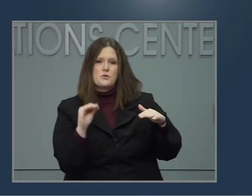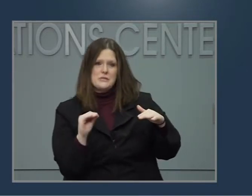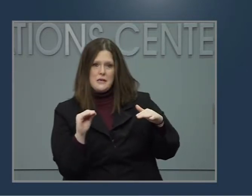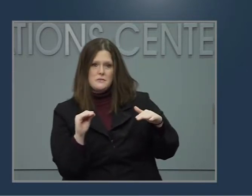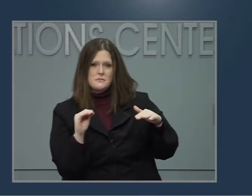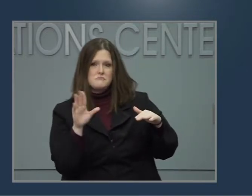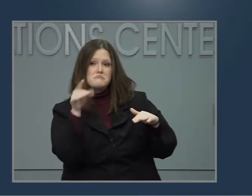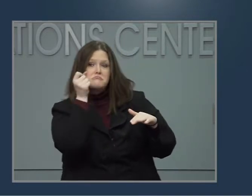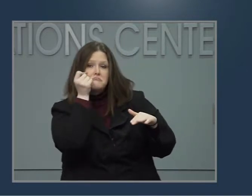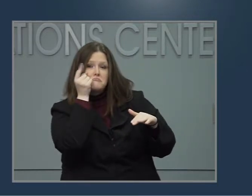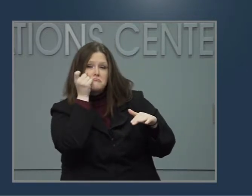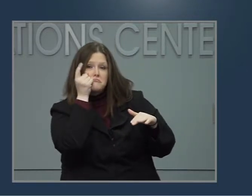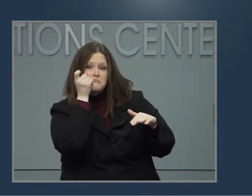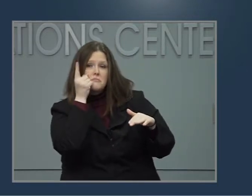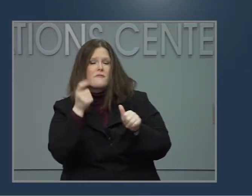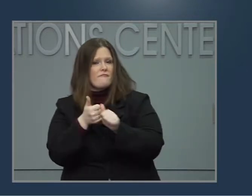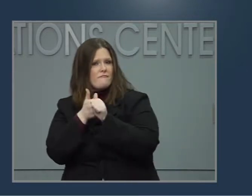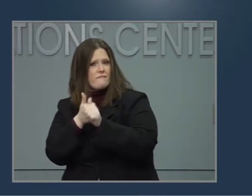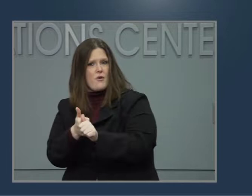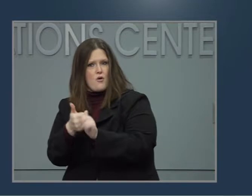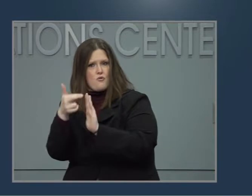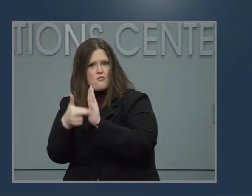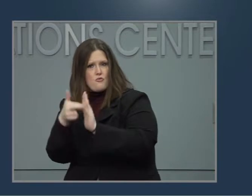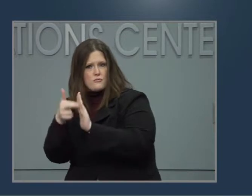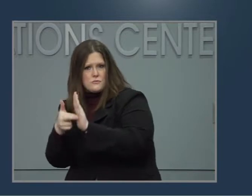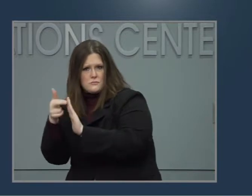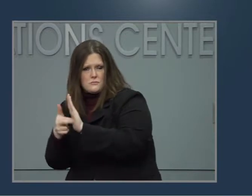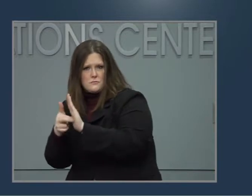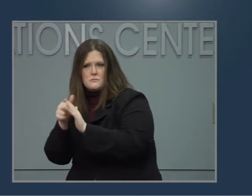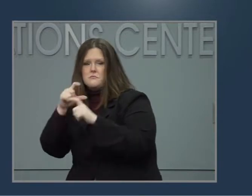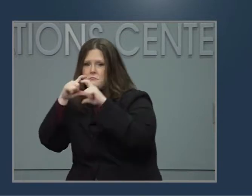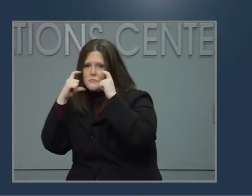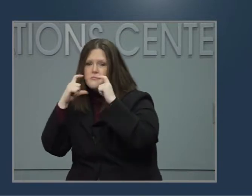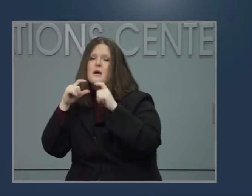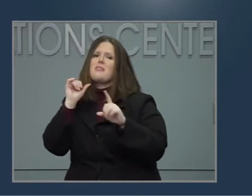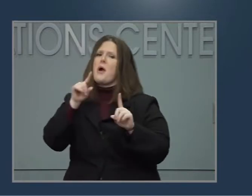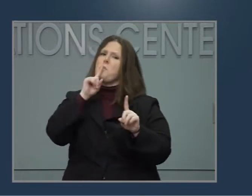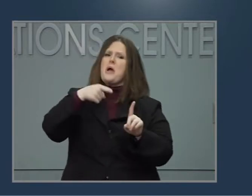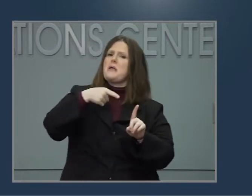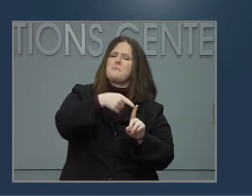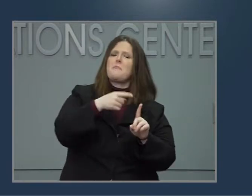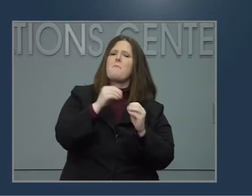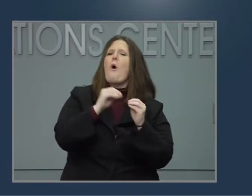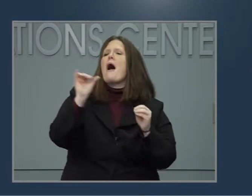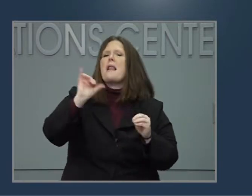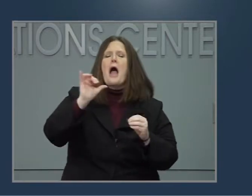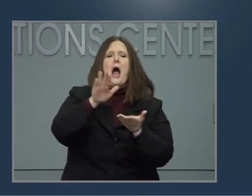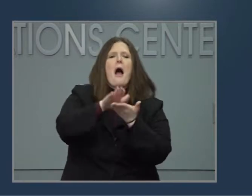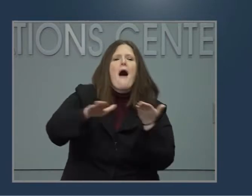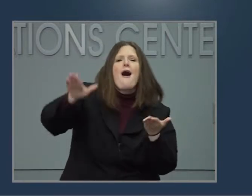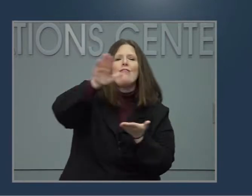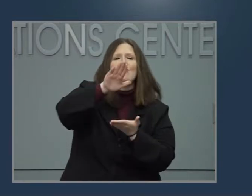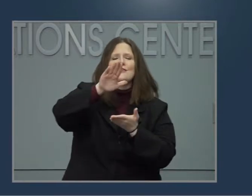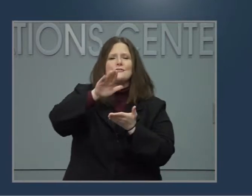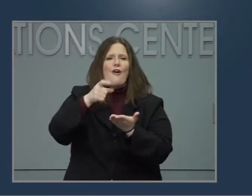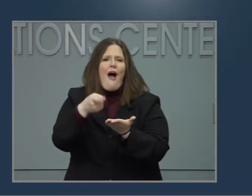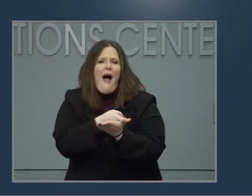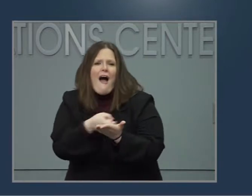siguen los protocolos de seguridad. Esto significa que la mayoría de los deportes, colegiales y profesionales como básquetbol y